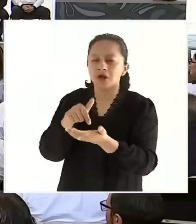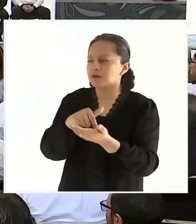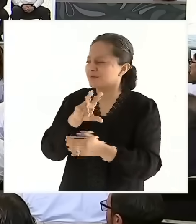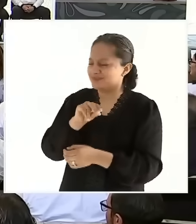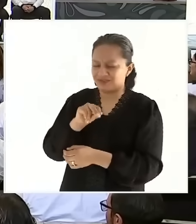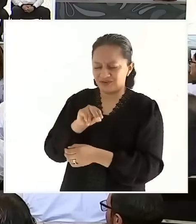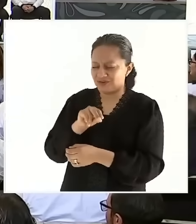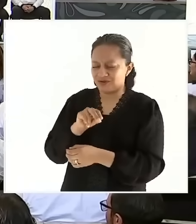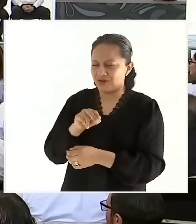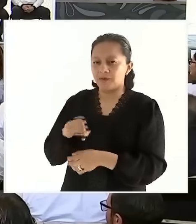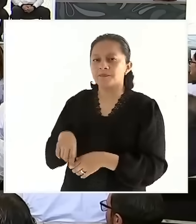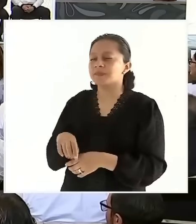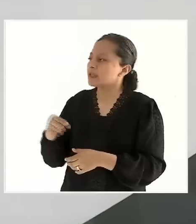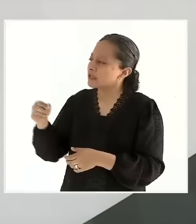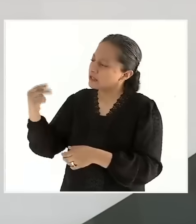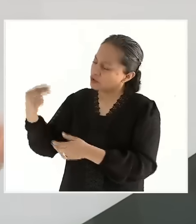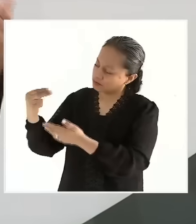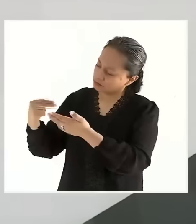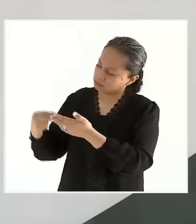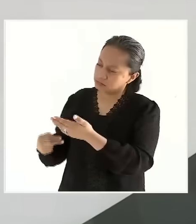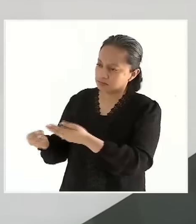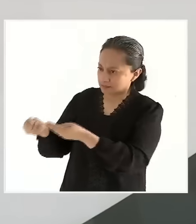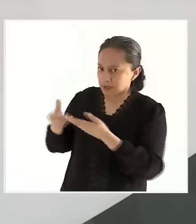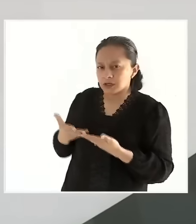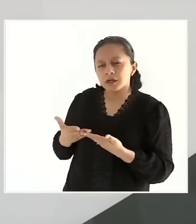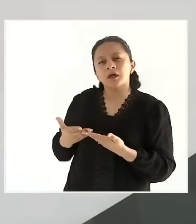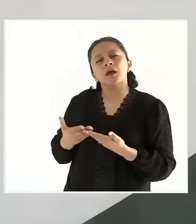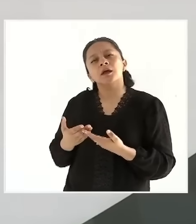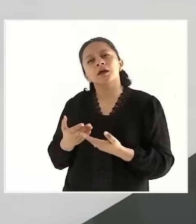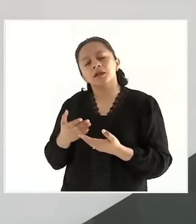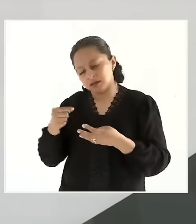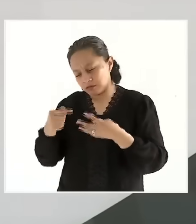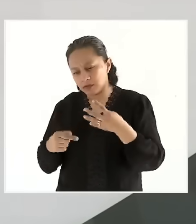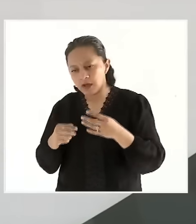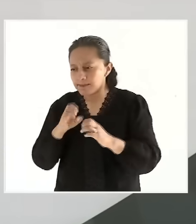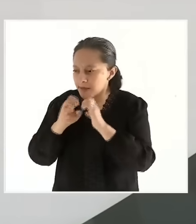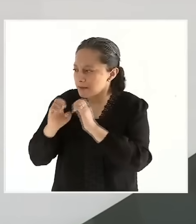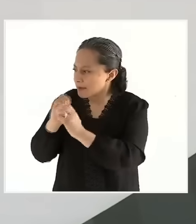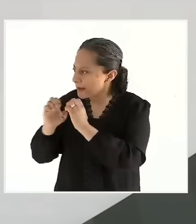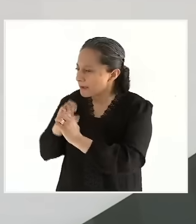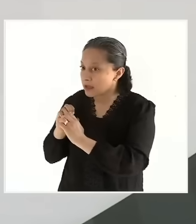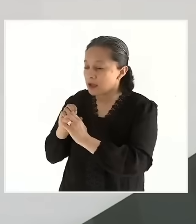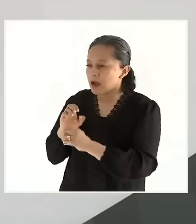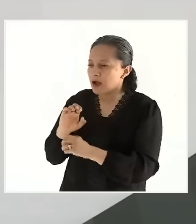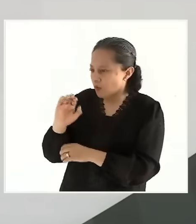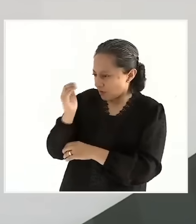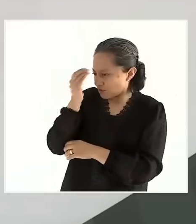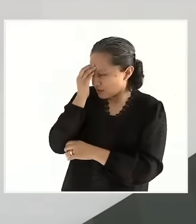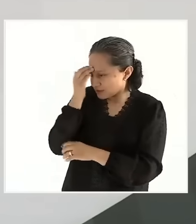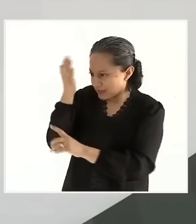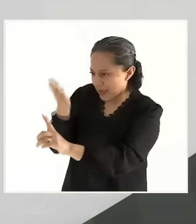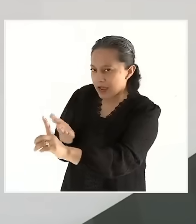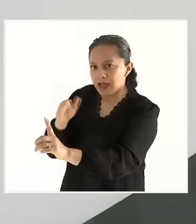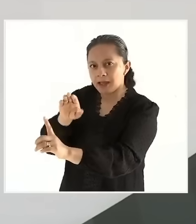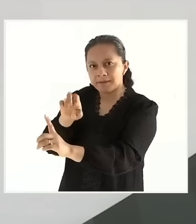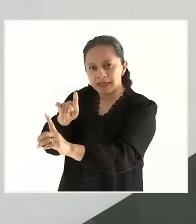me dio varios nombres, las entrevisté y cuando conocí a Emilia, mujer honesta, profesionista,